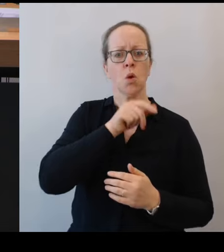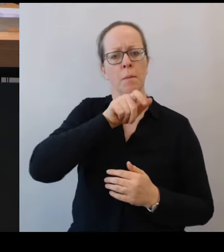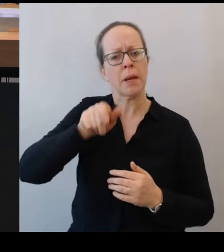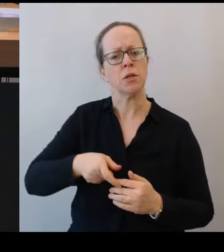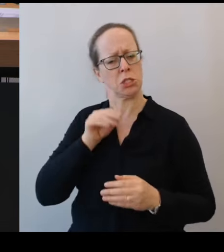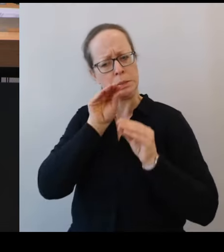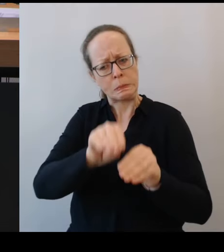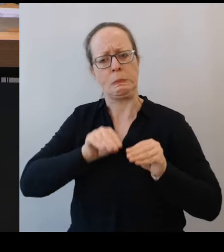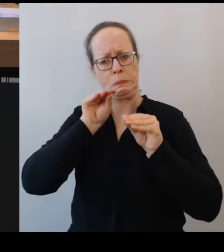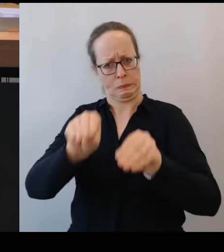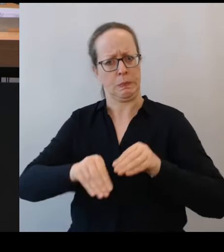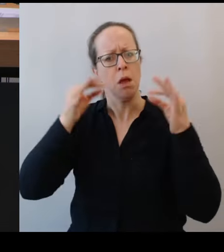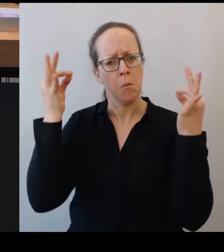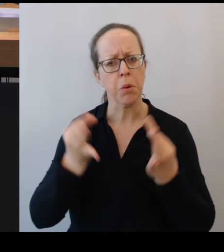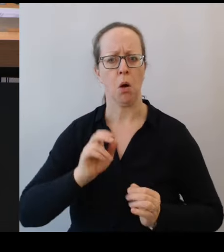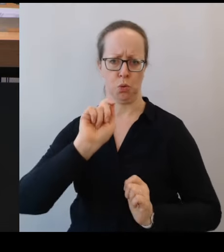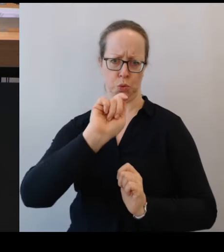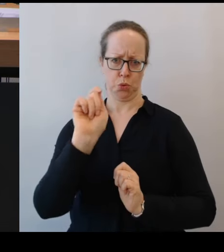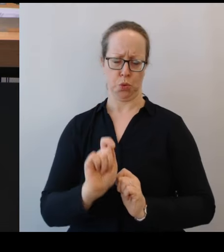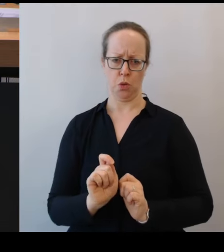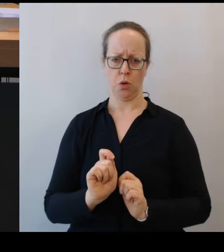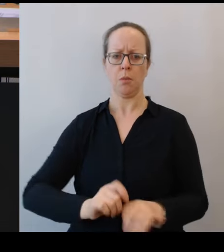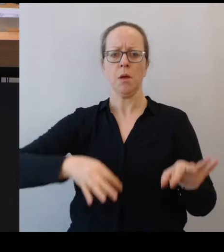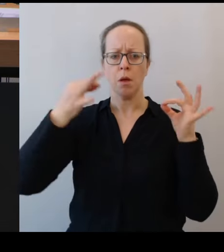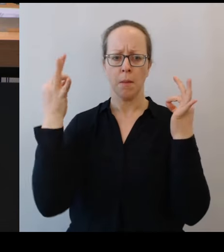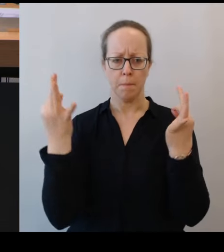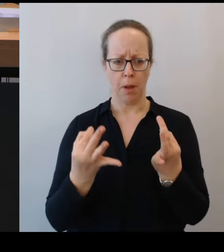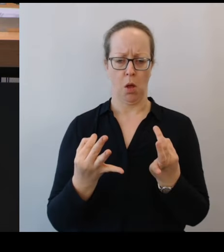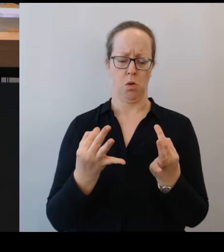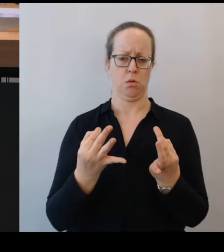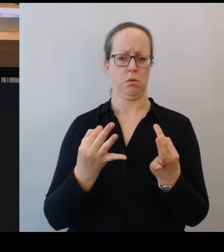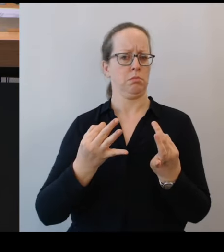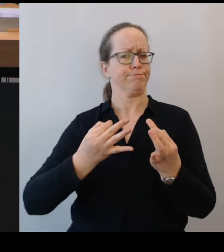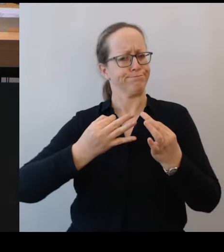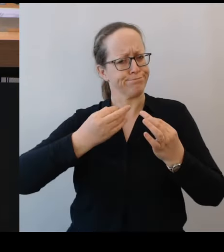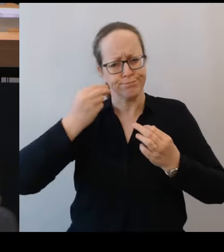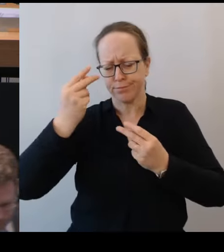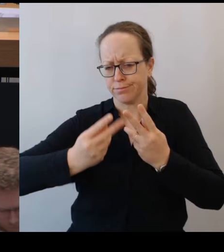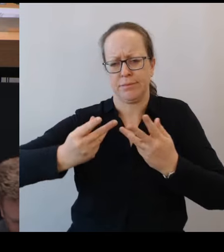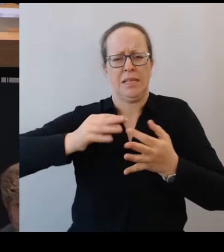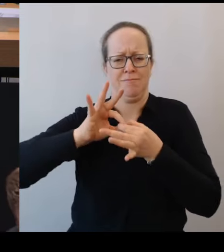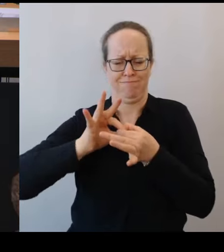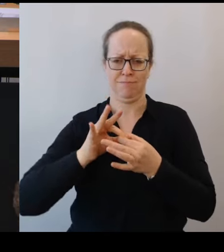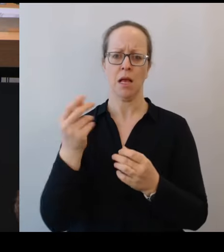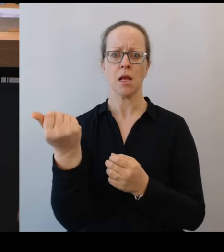gute Gehälter und finanzielle Sicherheit bekommen kann und dass ein Beruf, der nicht mit einem großartigen Titel daherkommt,